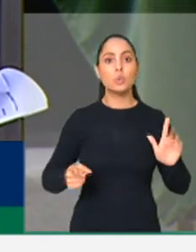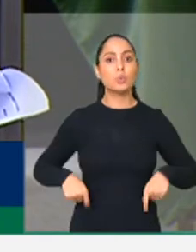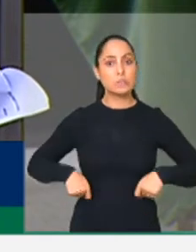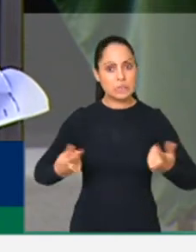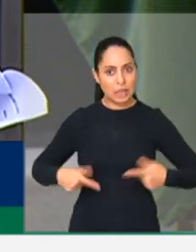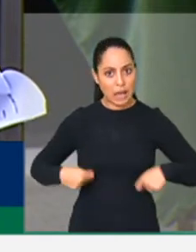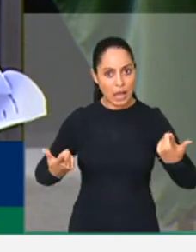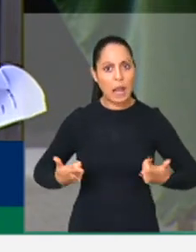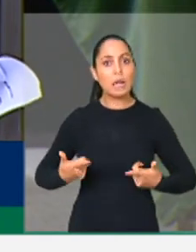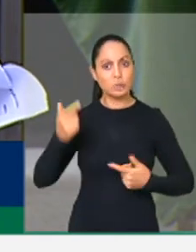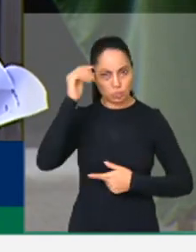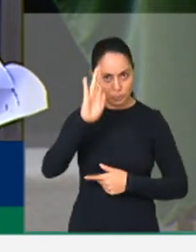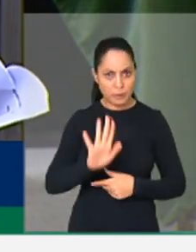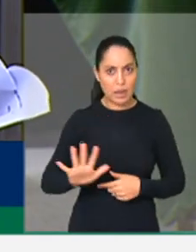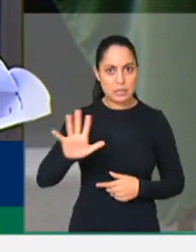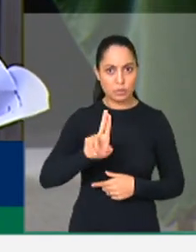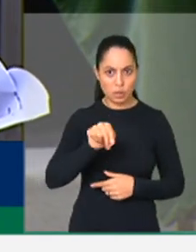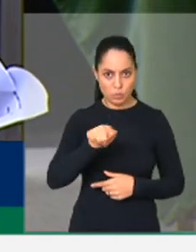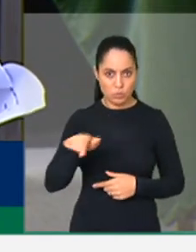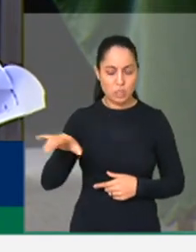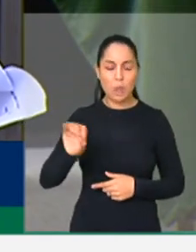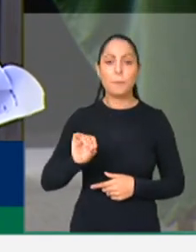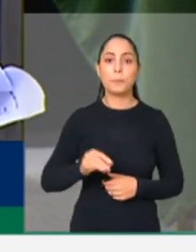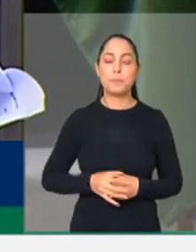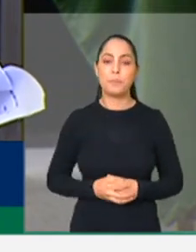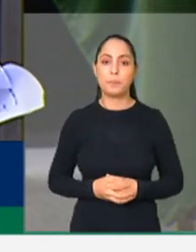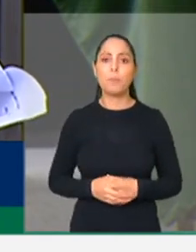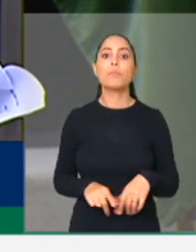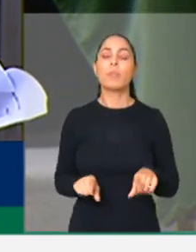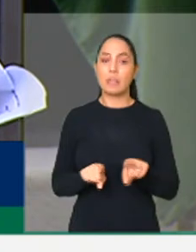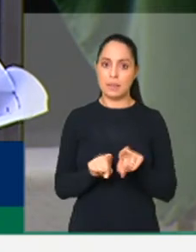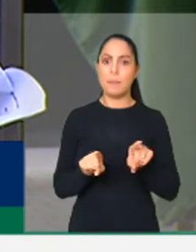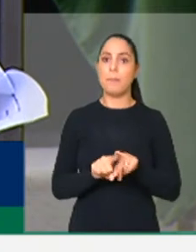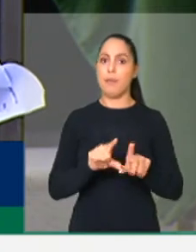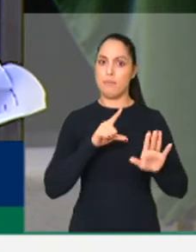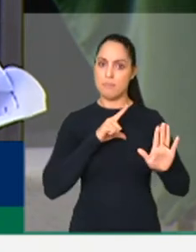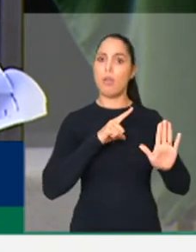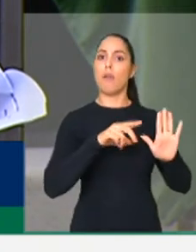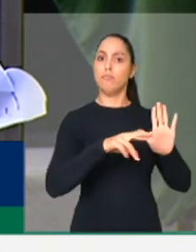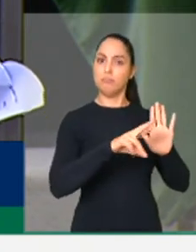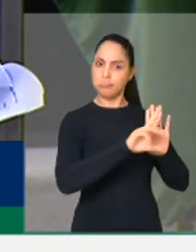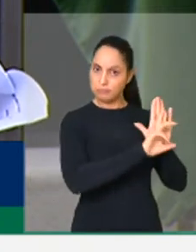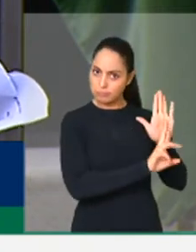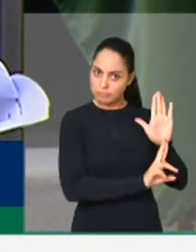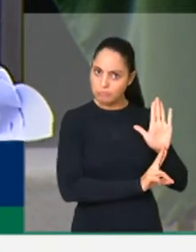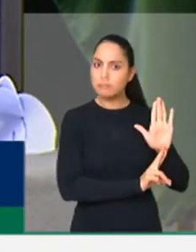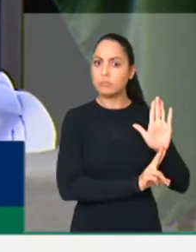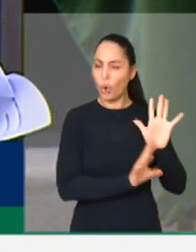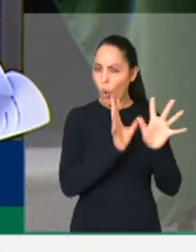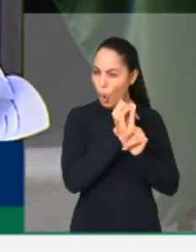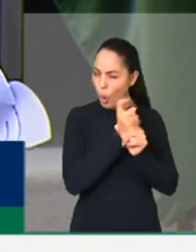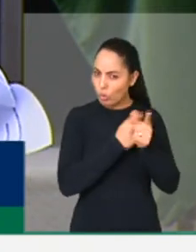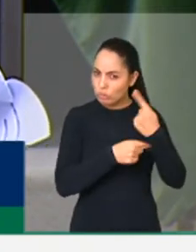NORMA AINDA DETERMINA NO ARTIGO 8 ° QUE O PLENÁRIO DE CADA UMA DAS CASAS DO CONGRESSO NACIONAL DECIDIRÁEM APRECIAÇÃO PRELIMINAR